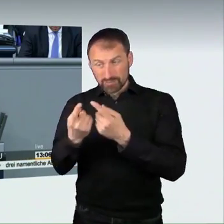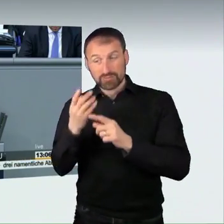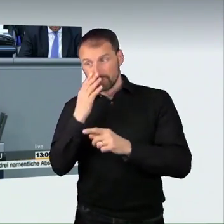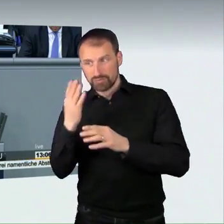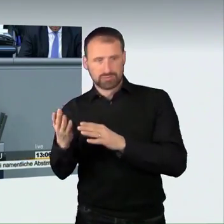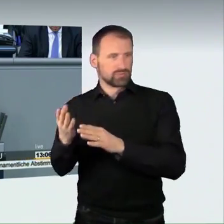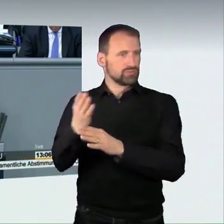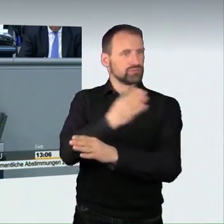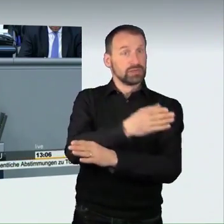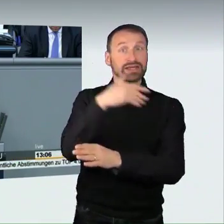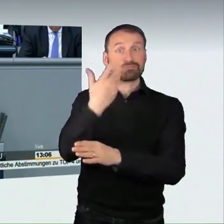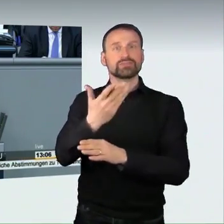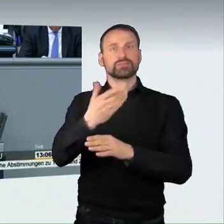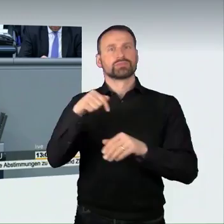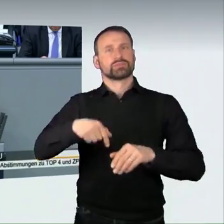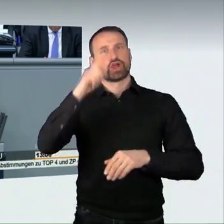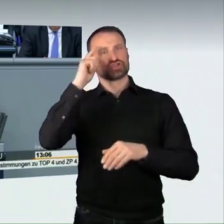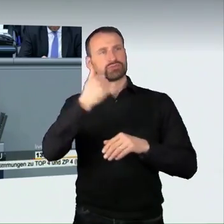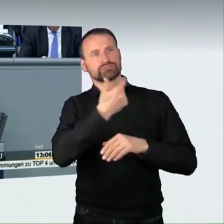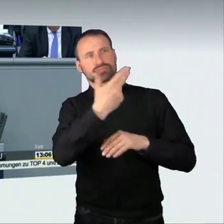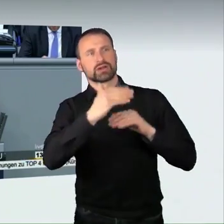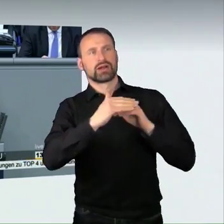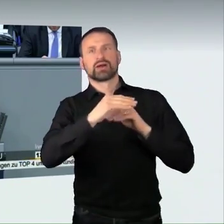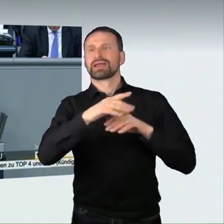auf der anderen Seite in diesem Land alles über einen Kamm scheren?